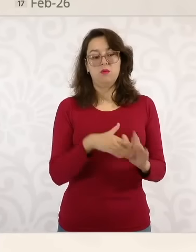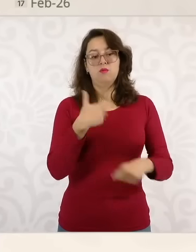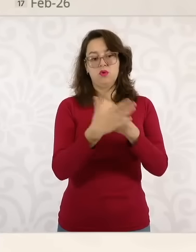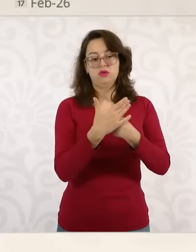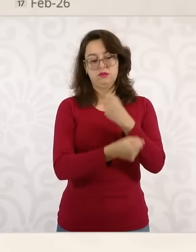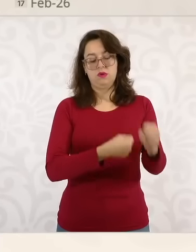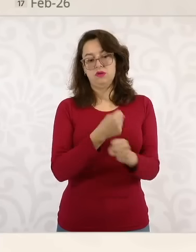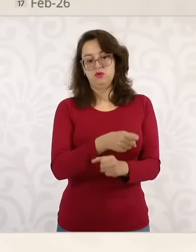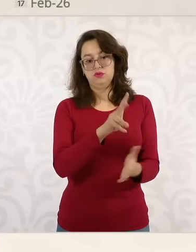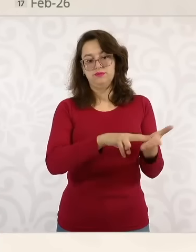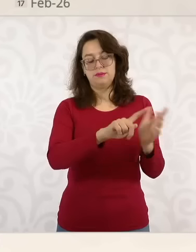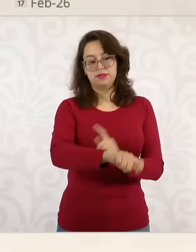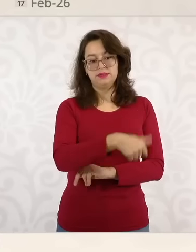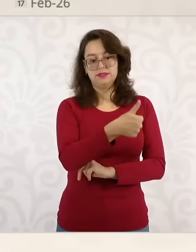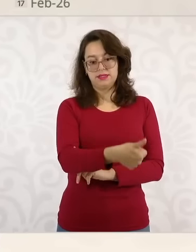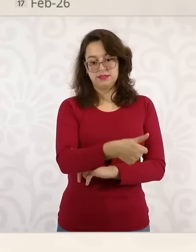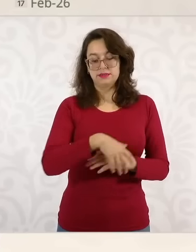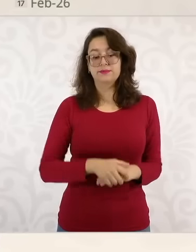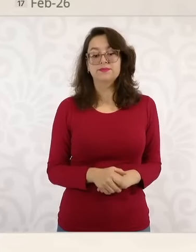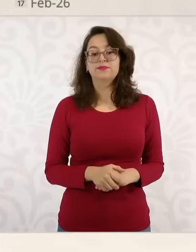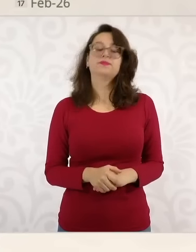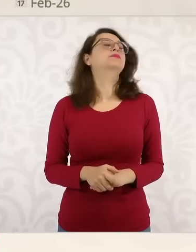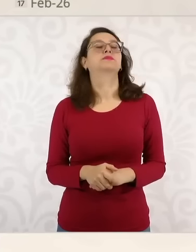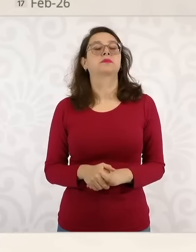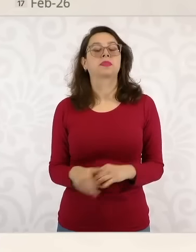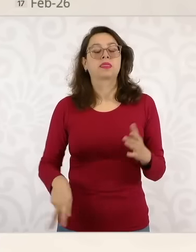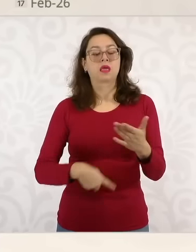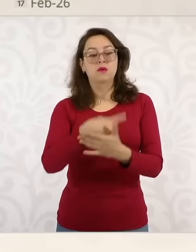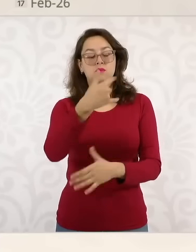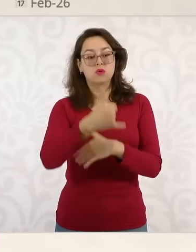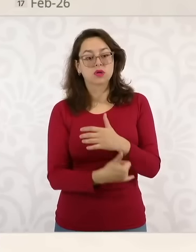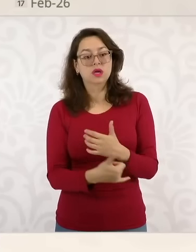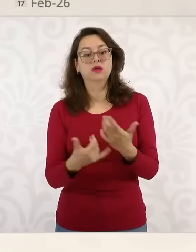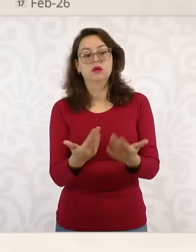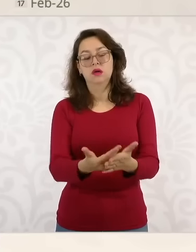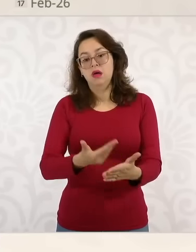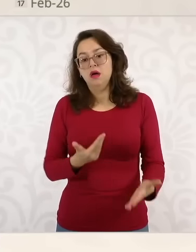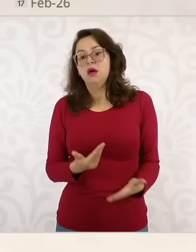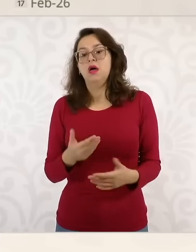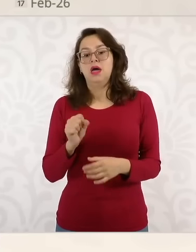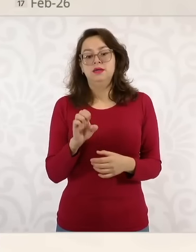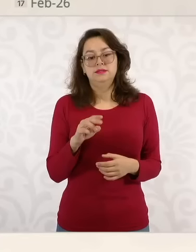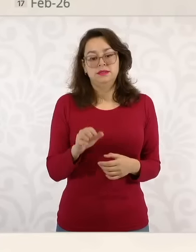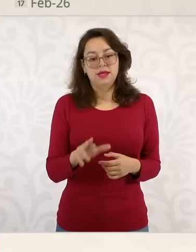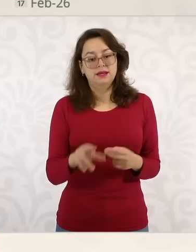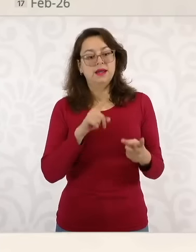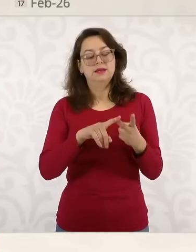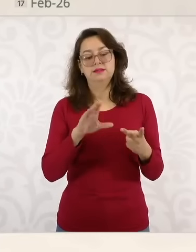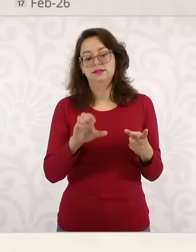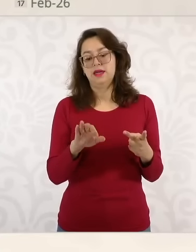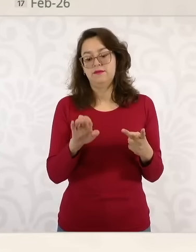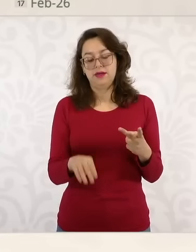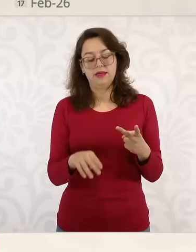2026. Para estos proyectos hemos establecido mesas de trabajo entre CENER, la CFE y Fonadín, donde